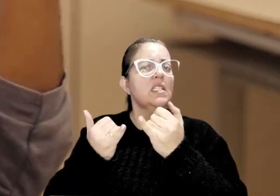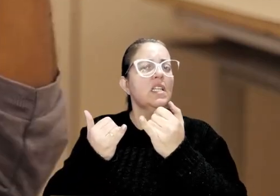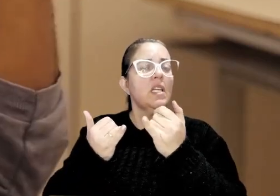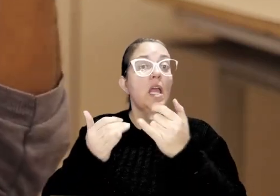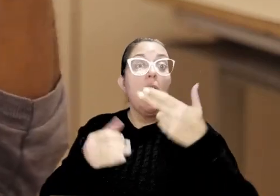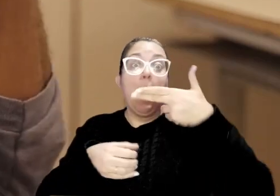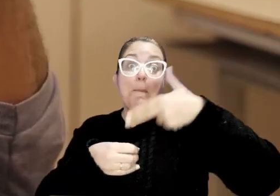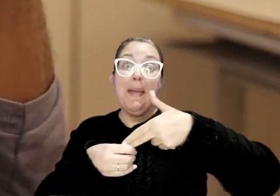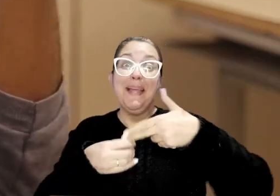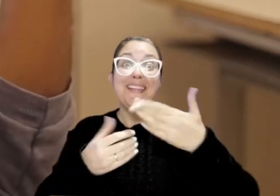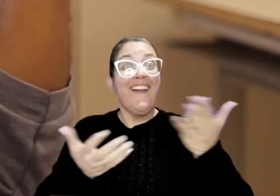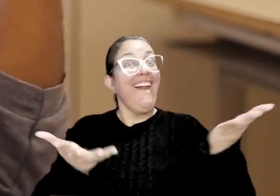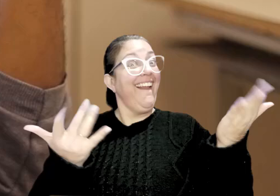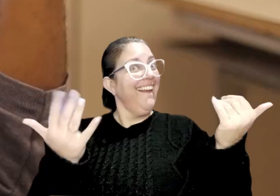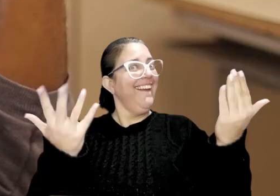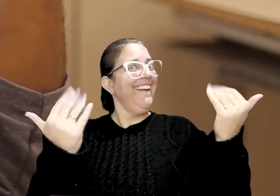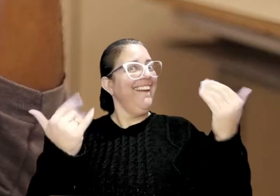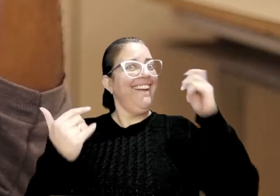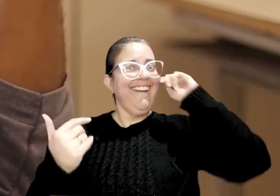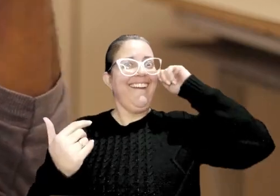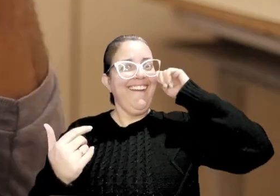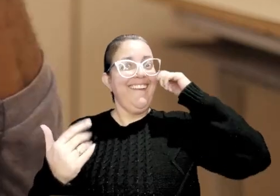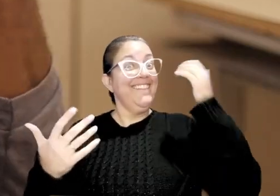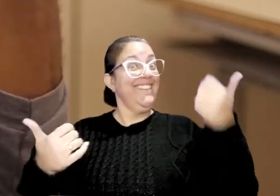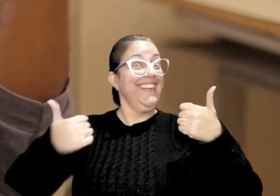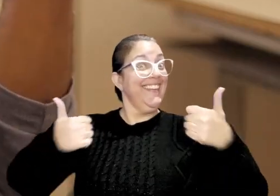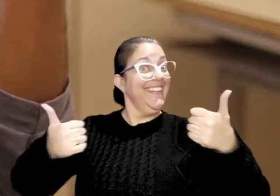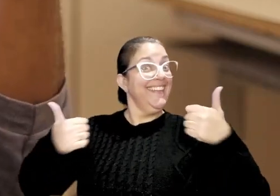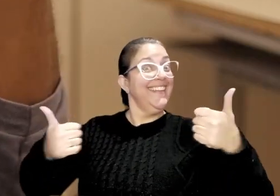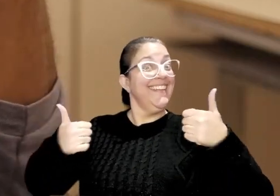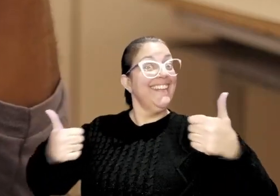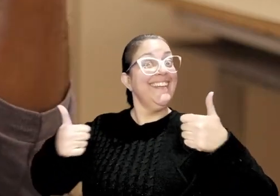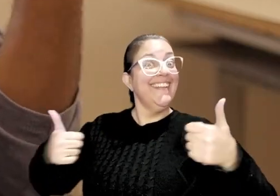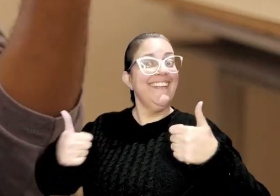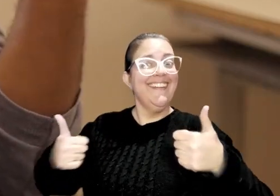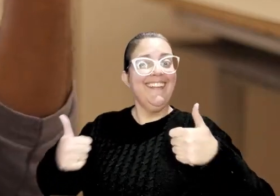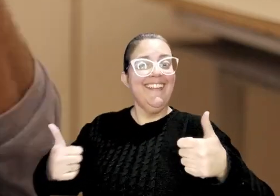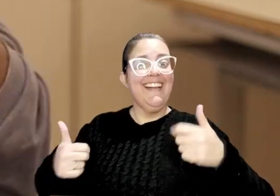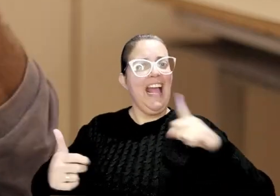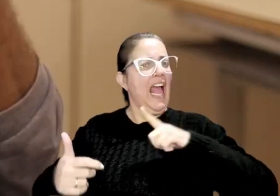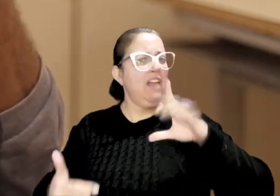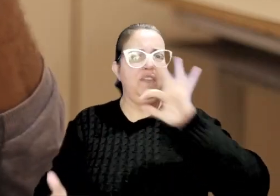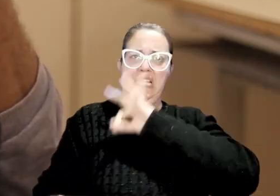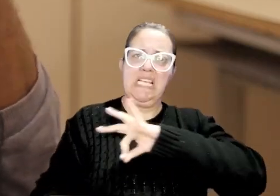dar renda Vai dar vai dar renda vai a gente vai ganhar dinheiro a gente vai fugir da noss